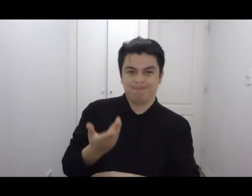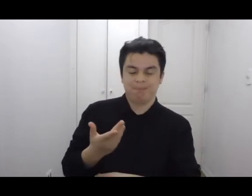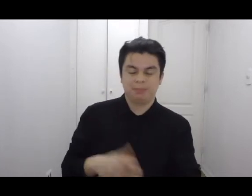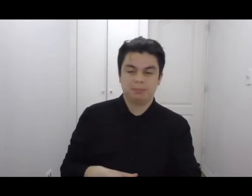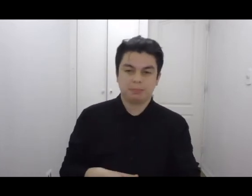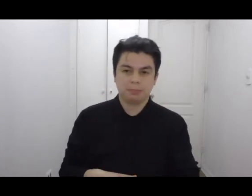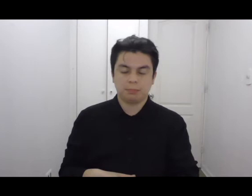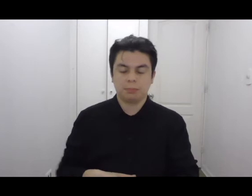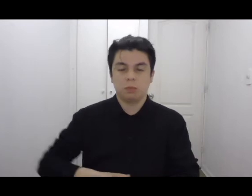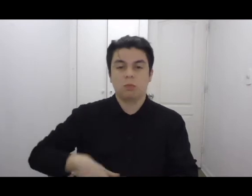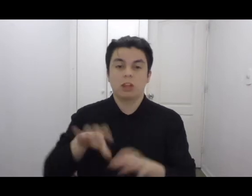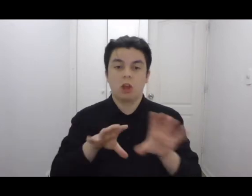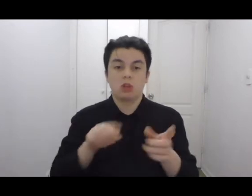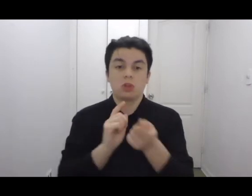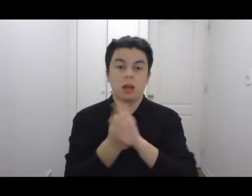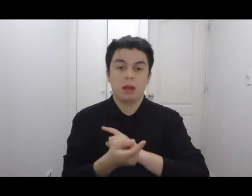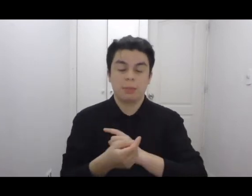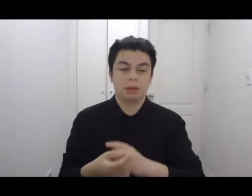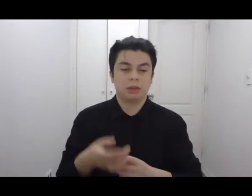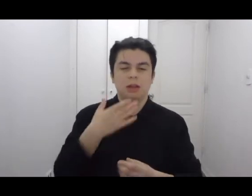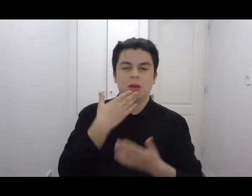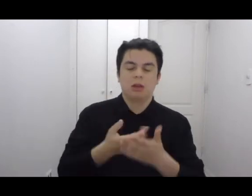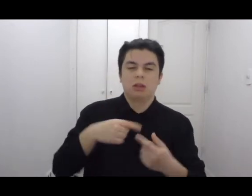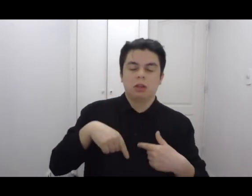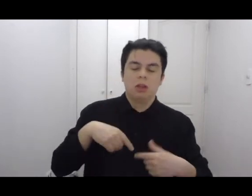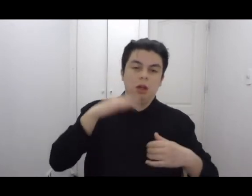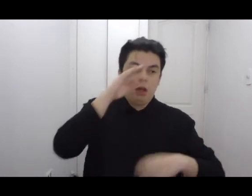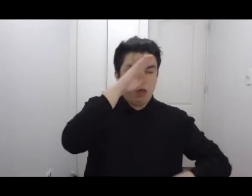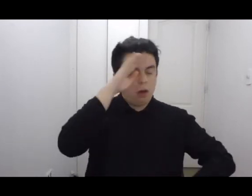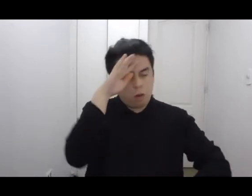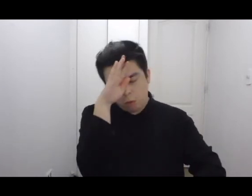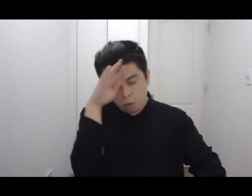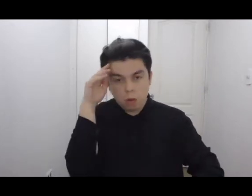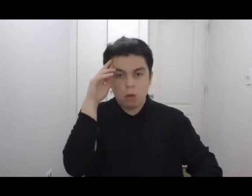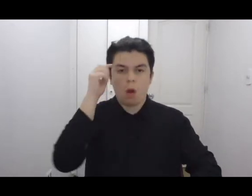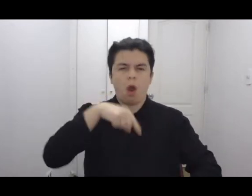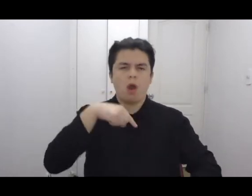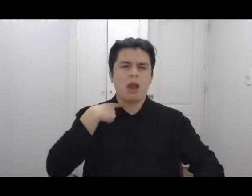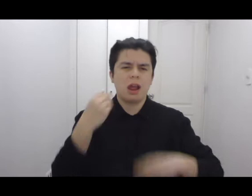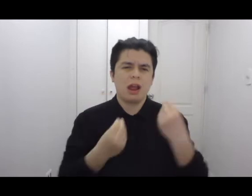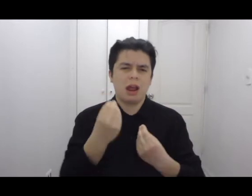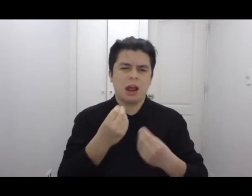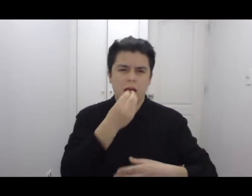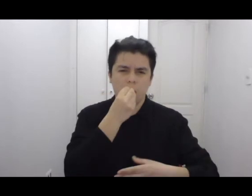entonces re fácil si te cambia un poco se te aliviana esa lata de decir que como hoy día